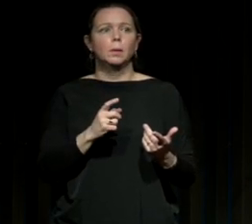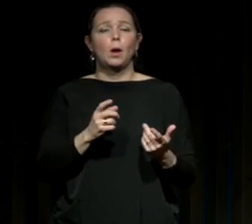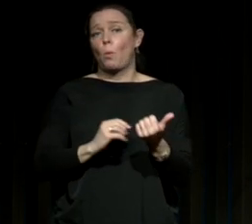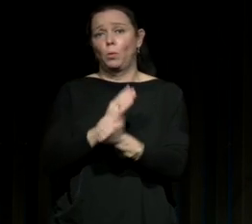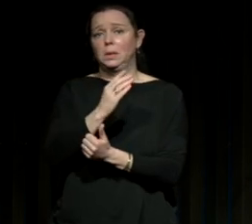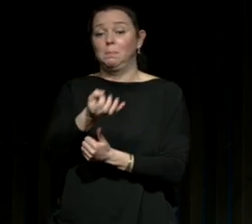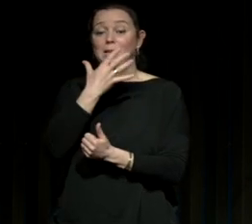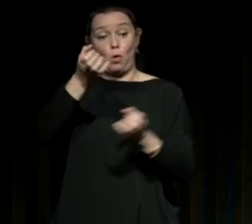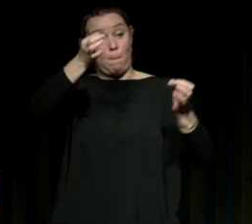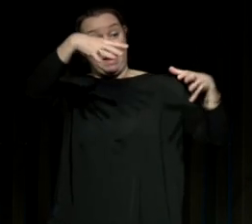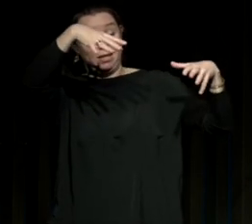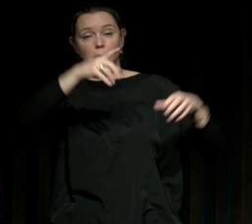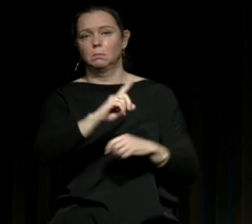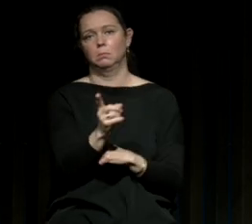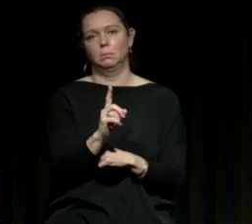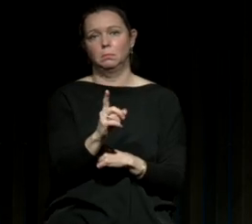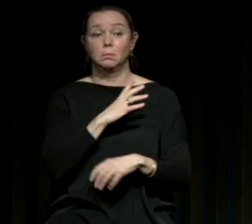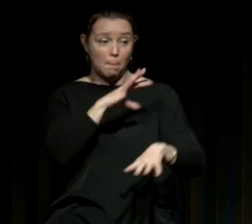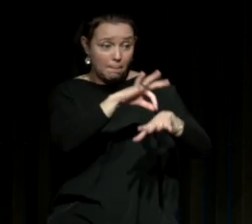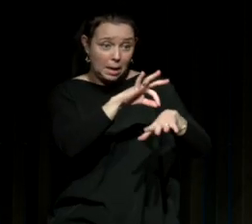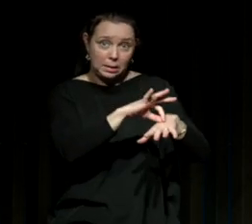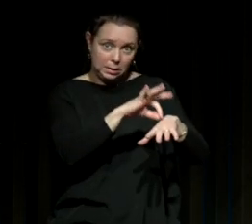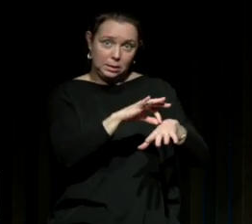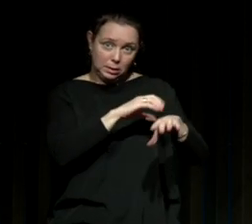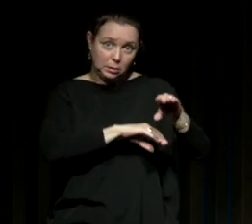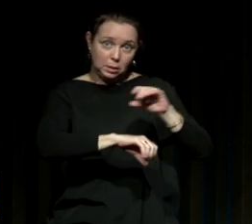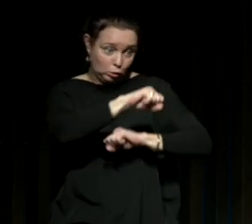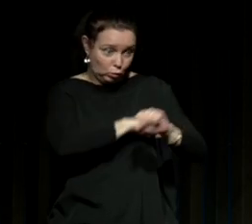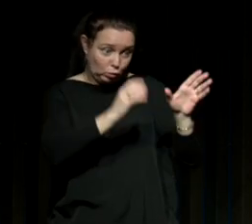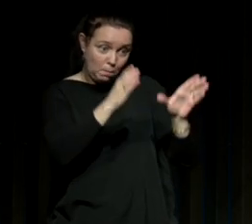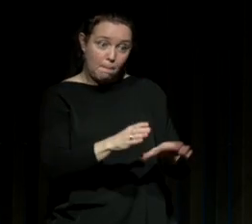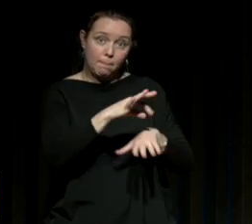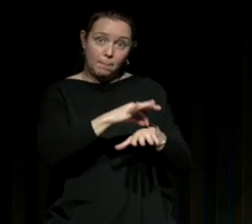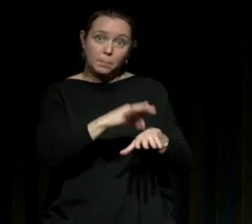une maladie et je crois que c'est important que quand on discute du traitement de l'obésité on se